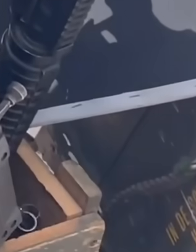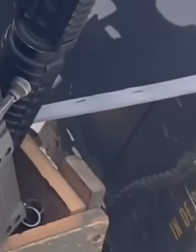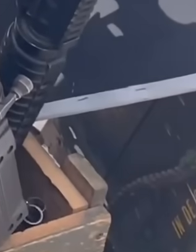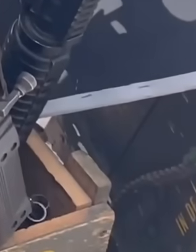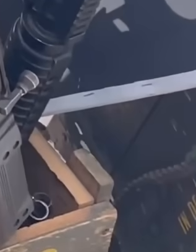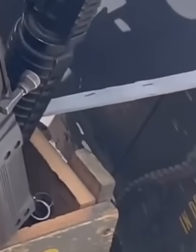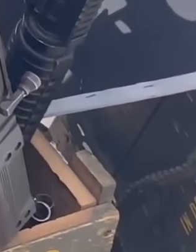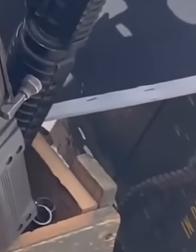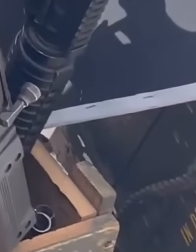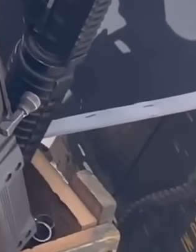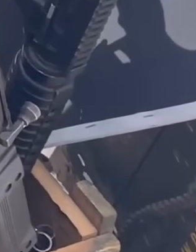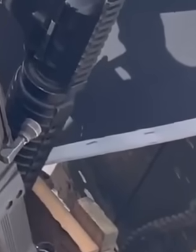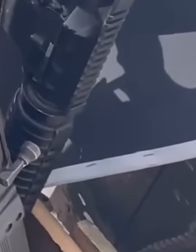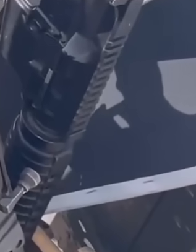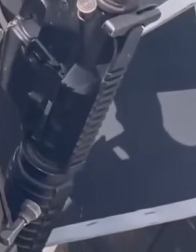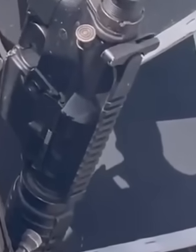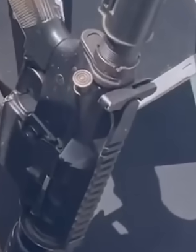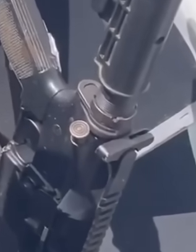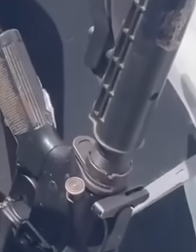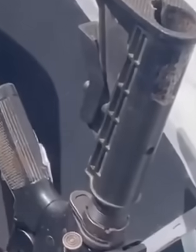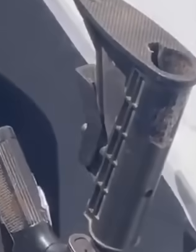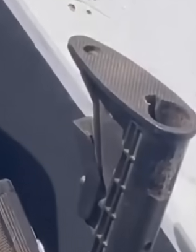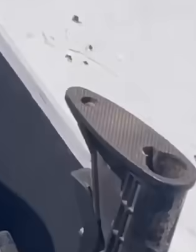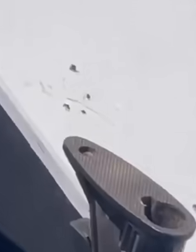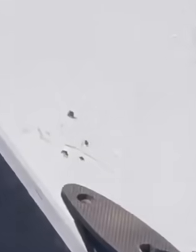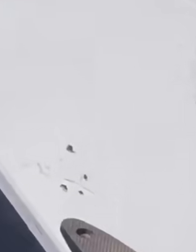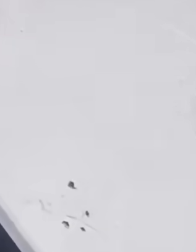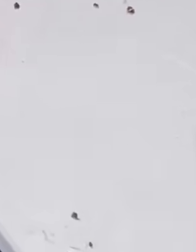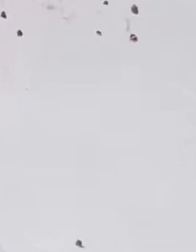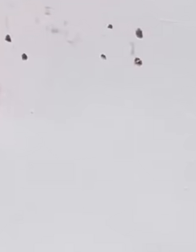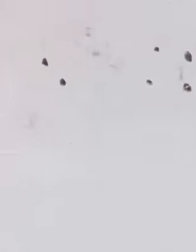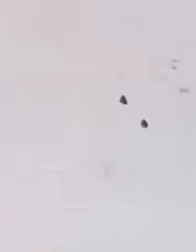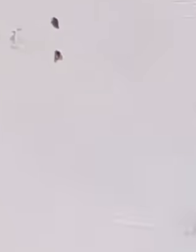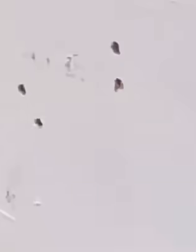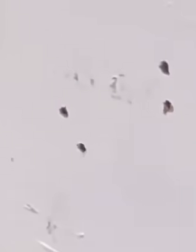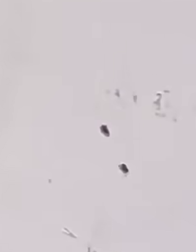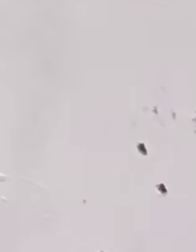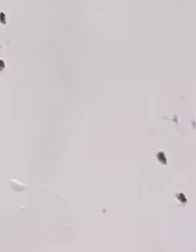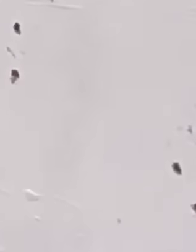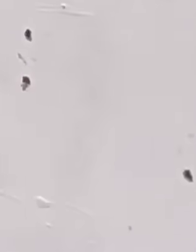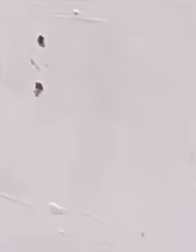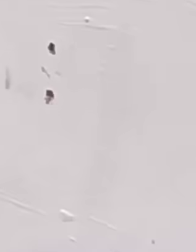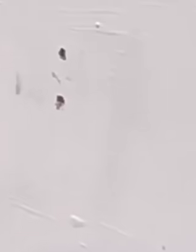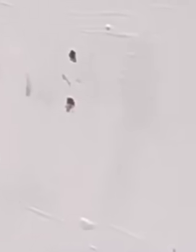actos concretos, educar para la convivencia, sembrar esperanza donde ha crecido la violencia